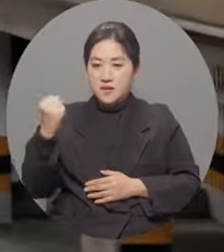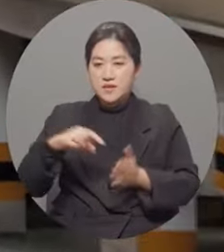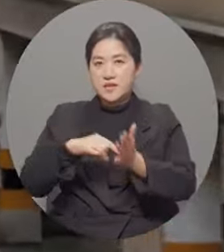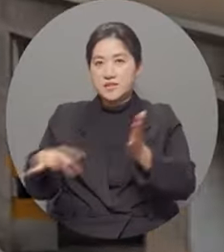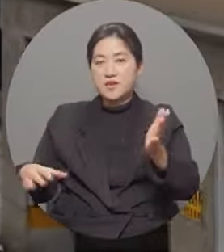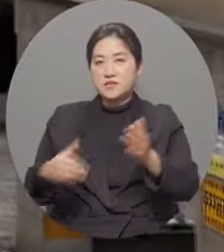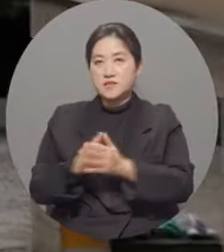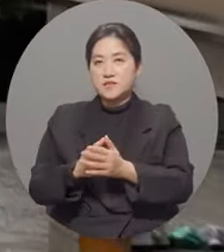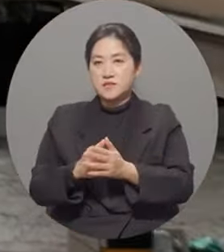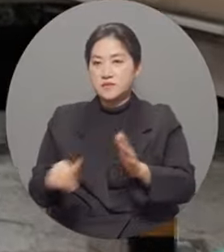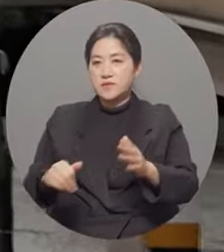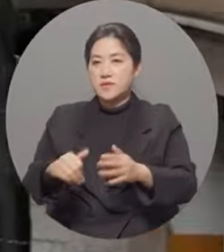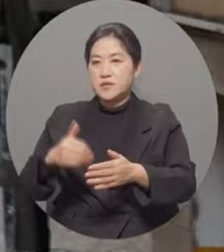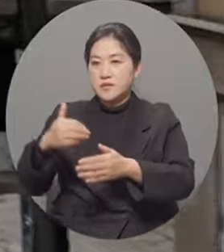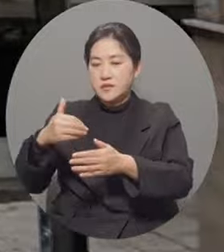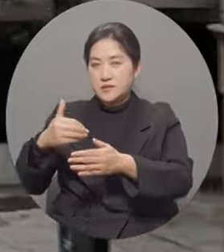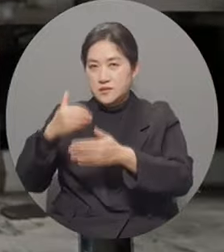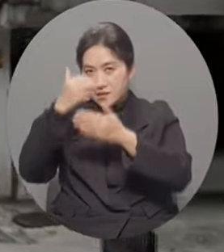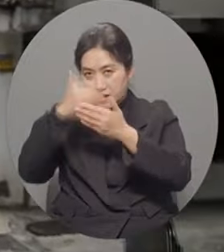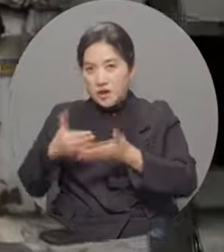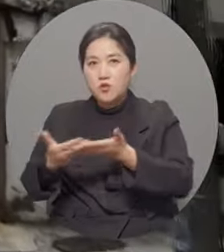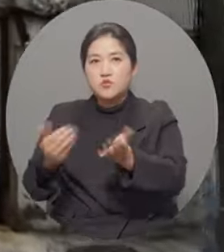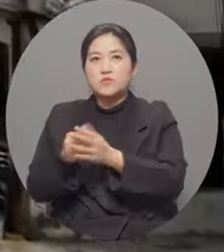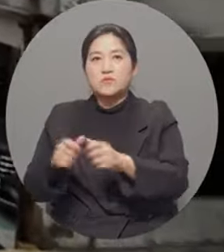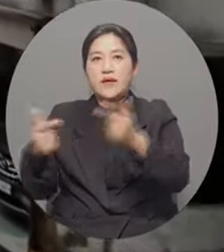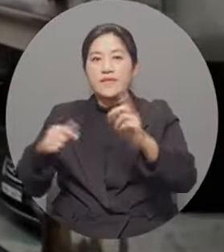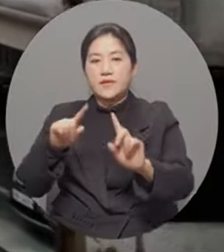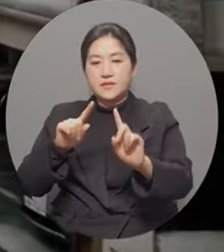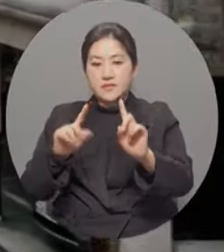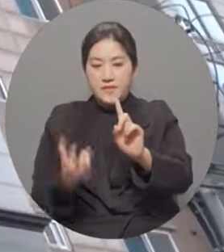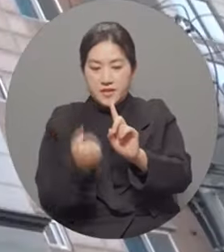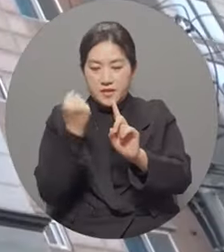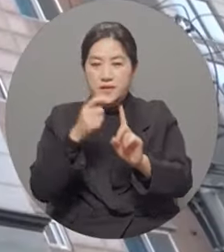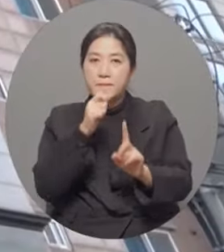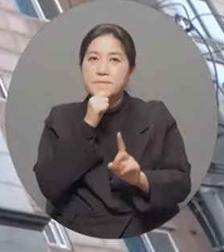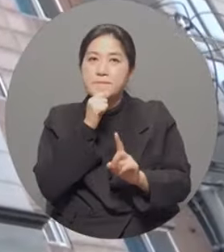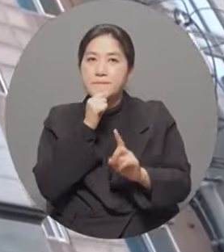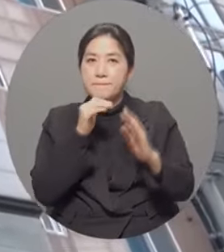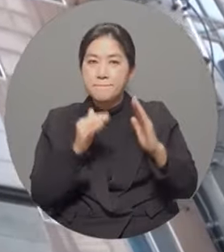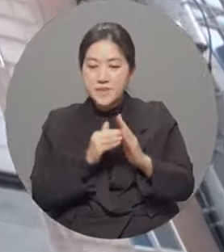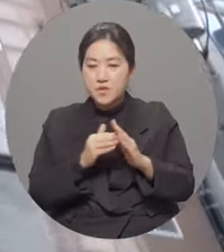(기자) 먼저 다주택자에 적용되는 세금 중과 제외 대상이 늘어납니다.